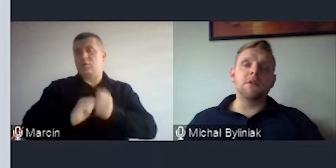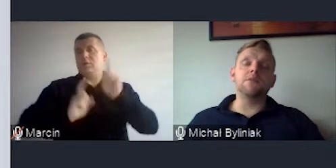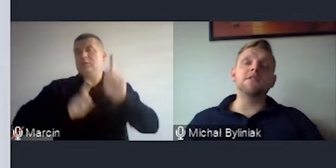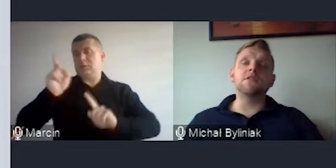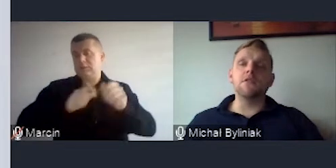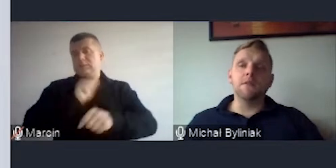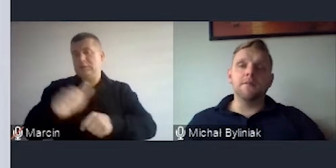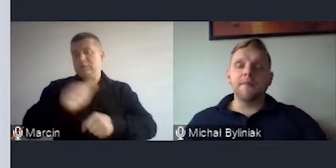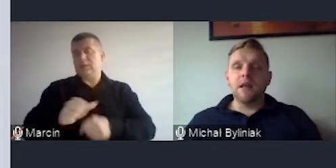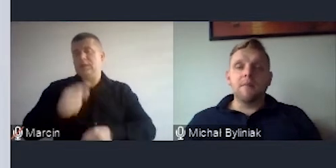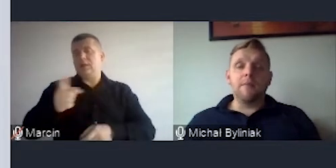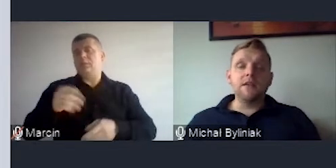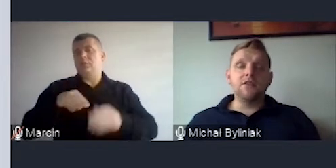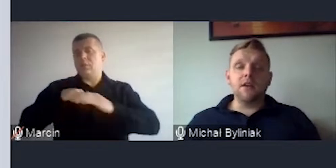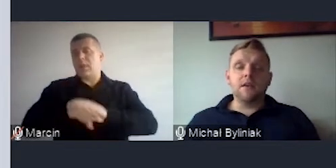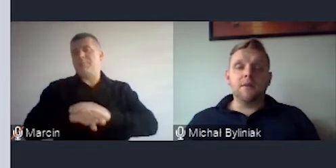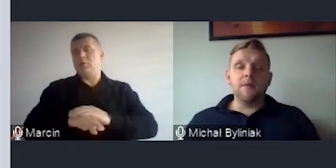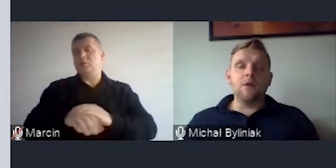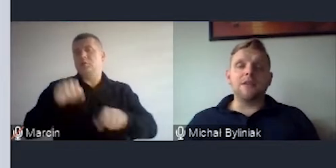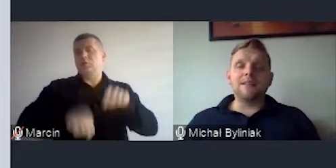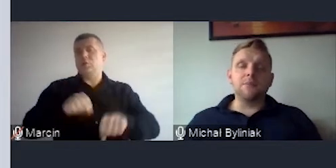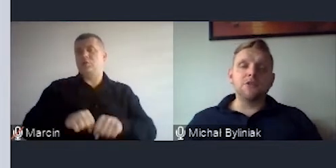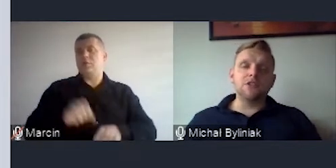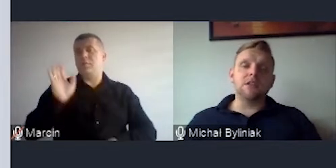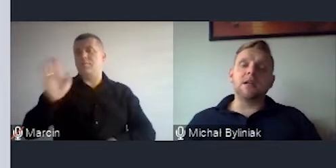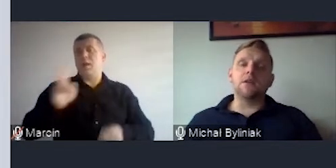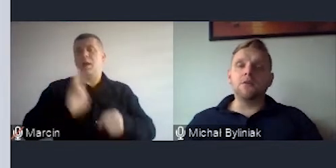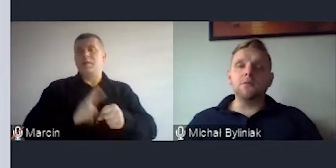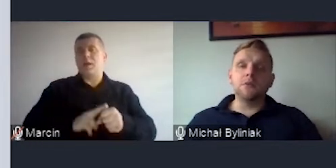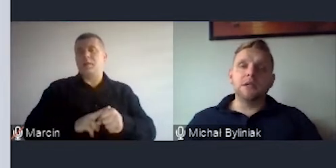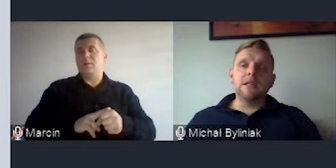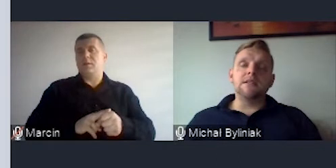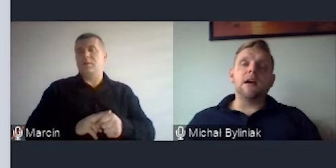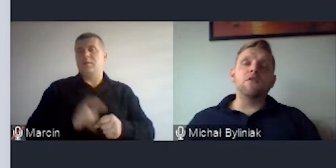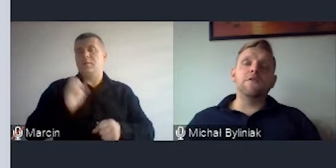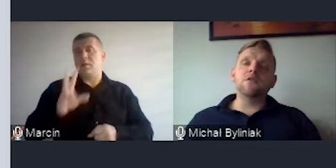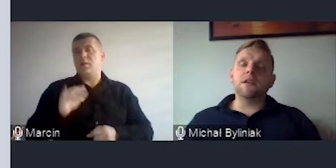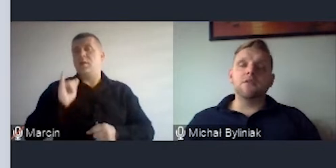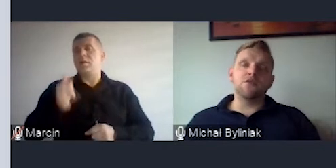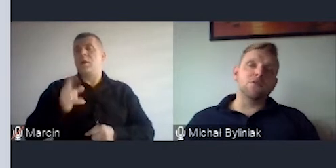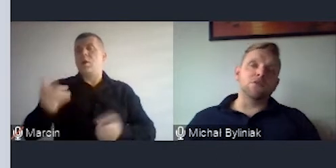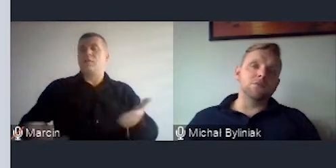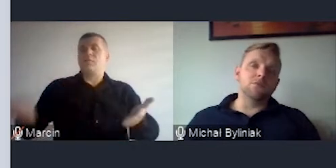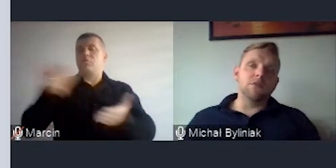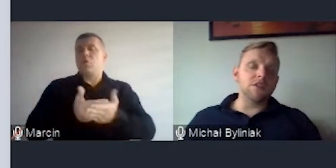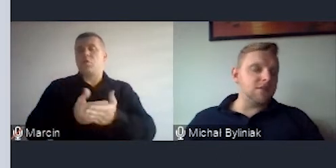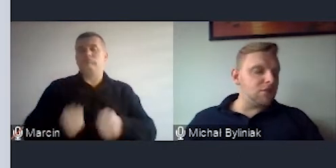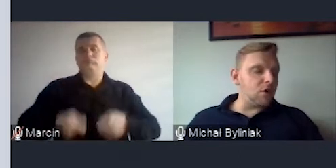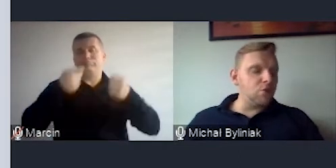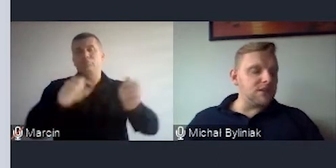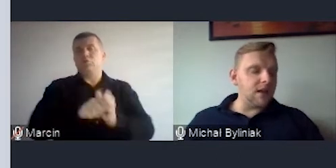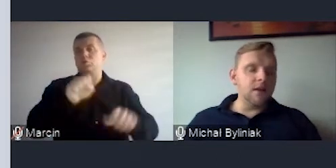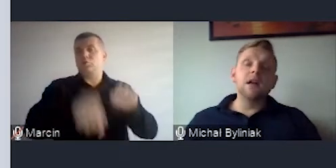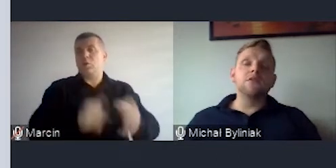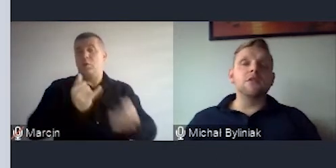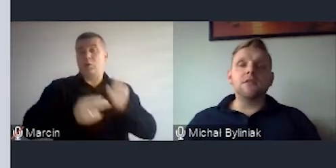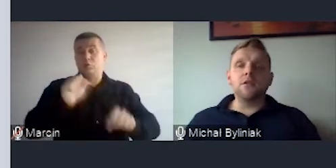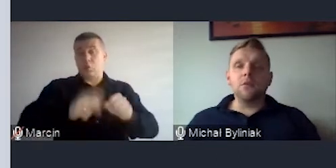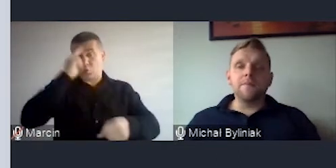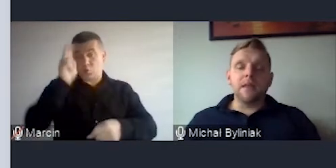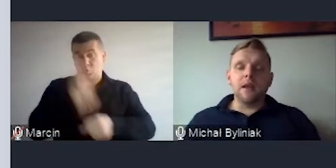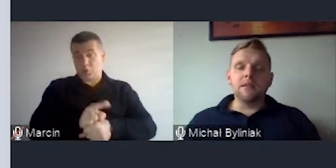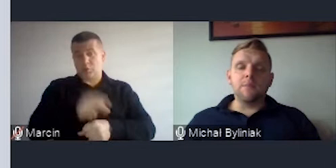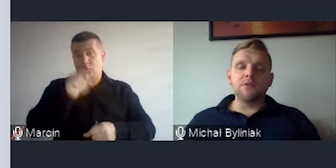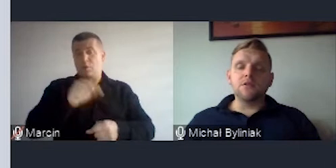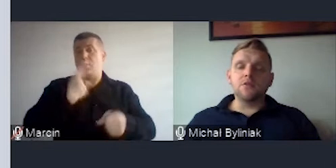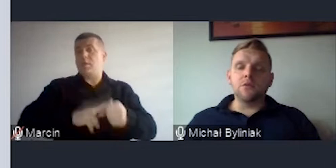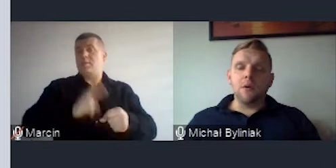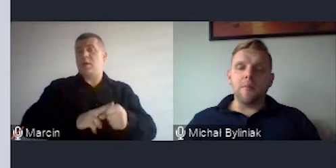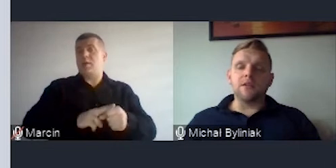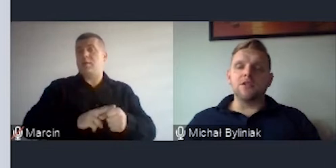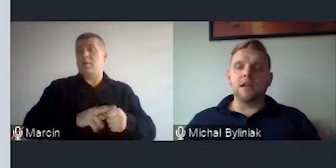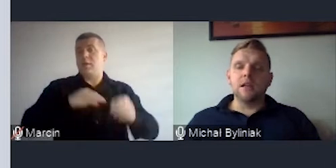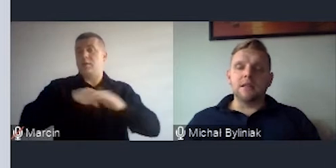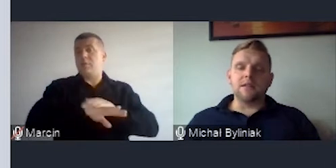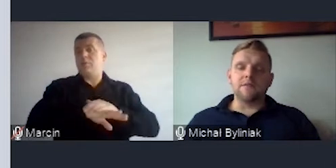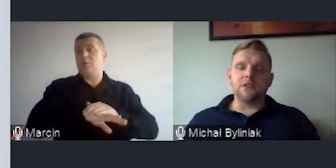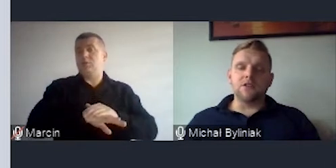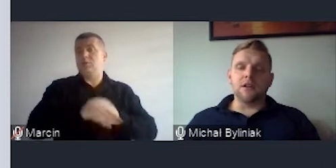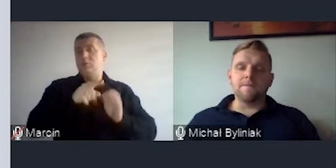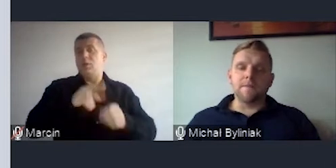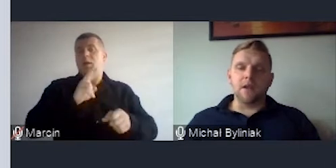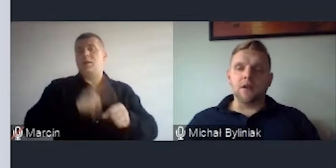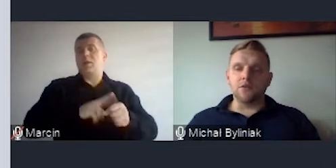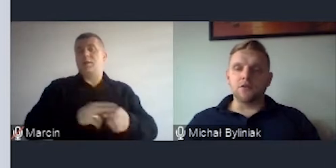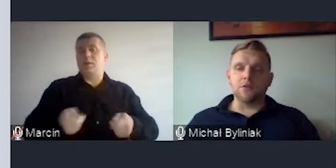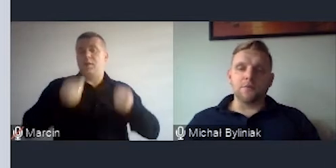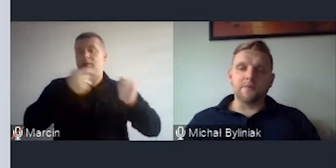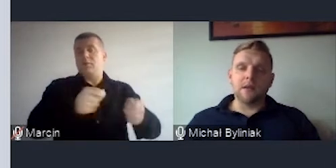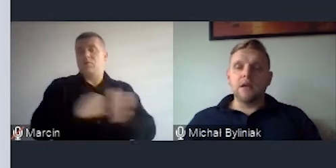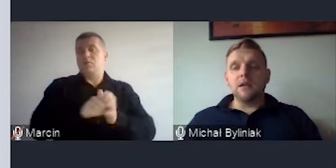Depozyt sądowy będzie miał datę poniesienia taką, jaką wniosek od sądu. Jeśli sąd go uzna to datą depozytu będzie data wniesienia go do sądu.